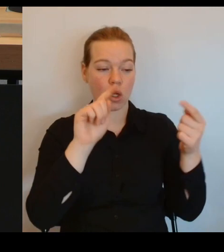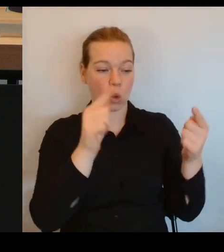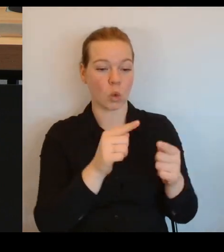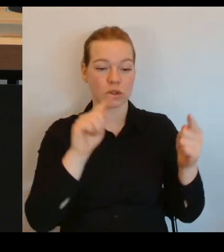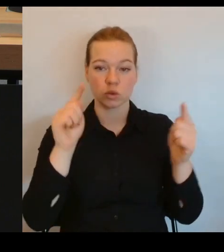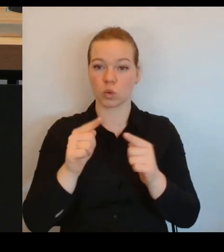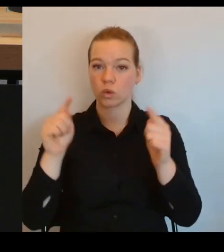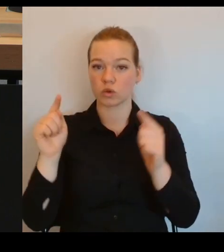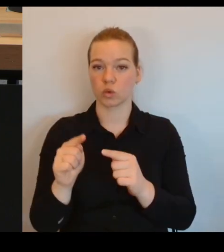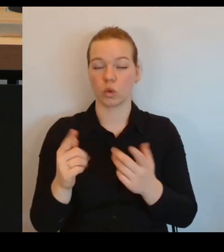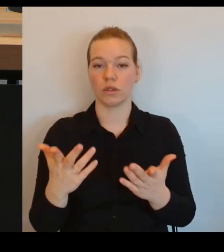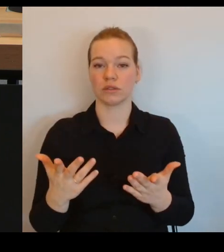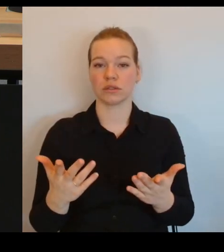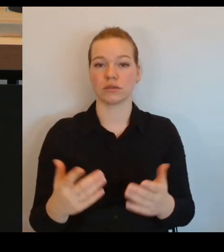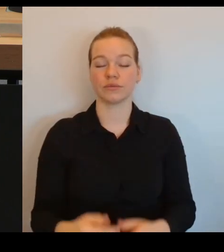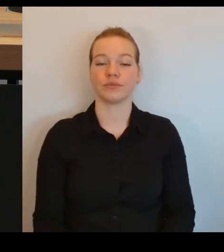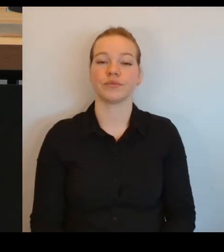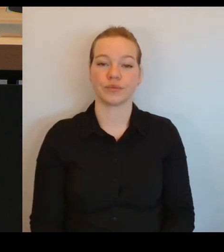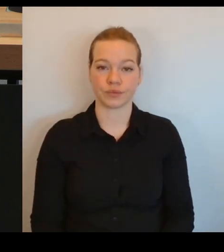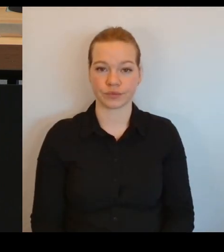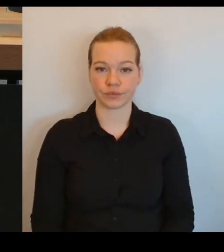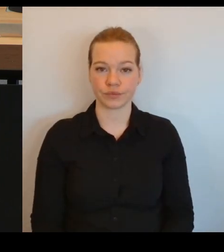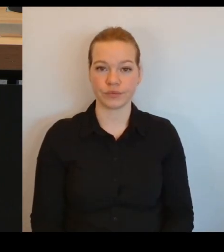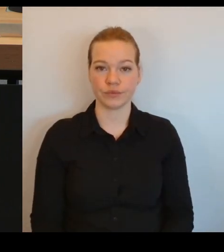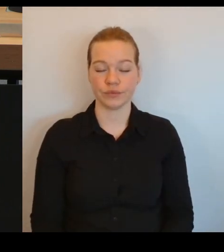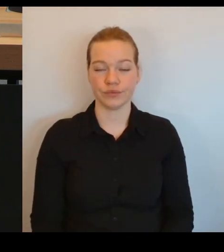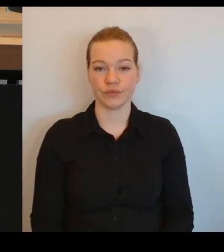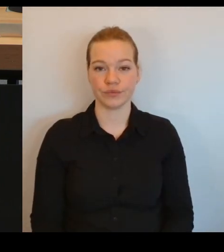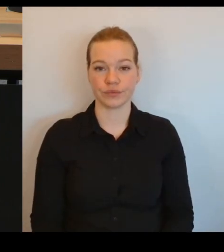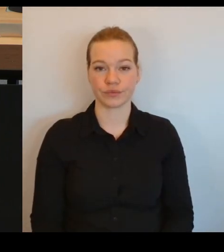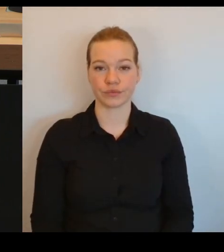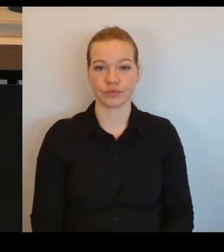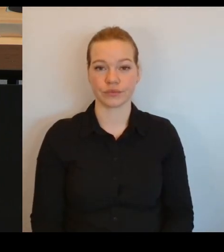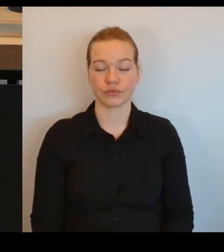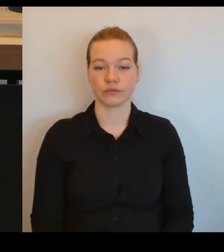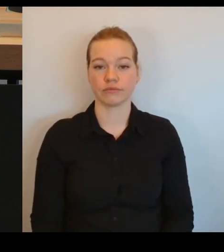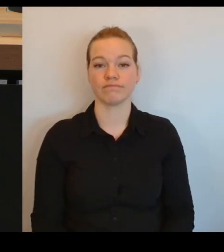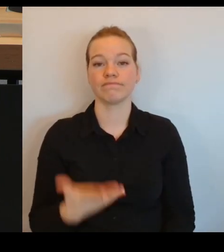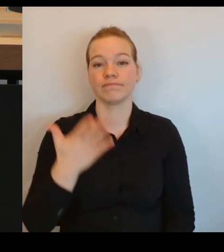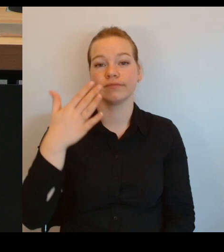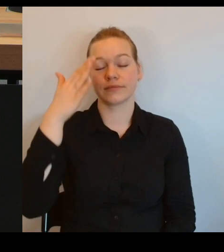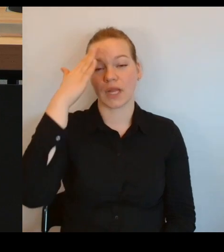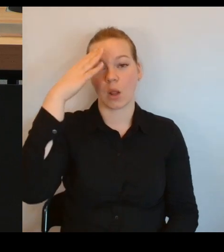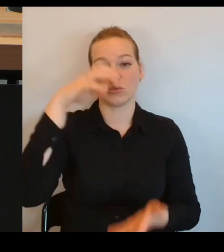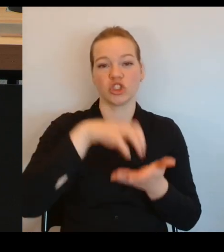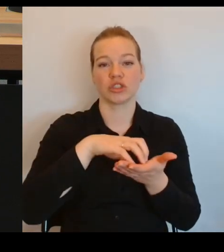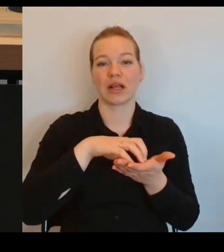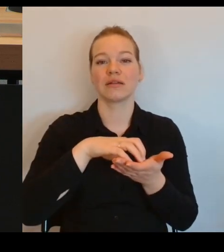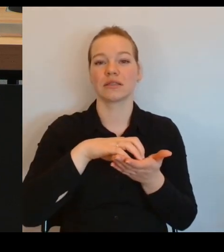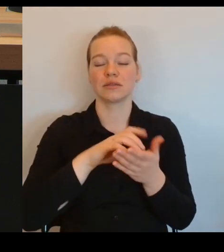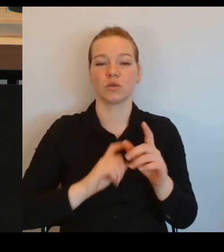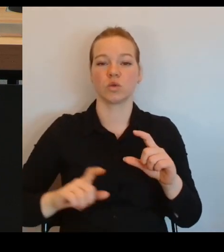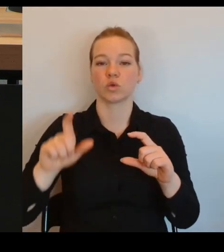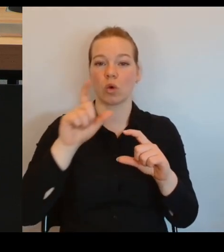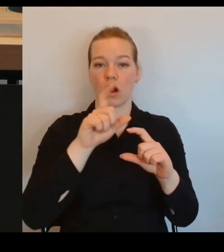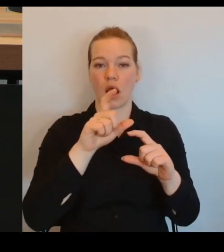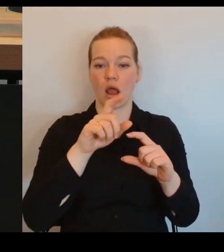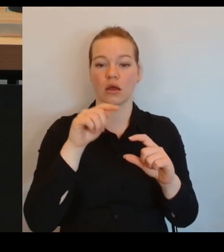Beispiel Hauptstadtzulage Da sind die Beschäftigten der sozialen Träger vom Kitaerzieher bis zur Hausmeisterin. Sie erhalten für die gleiche Arbeit